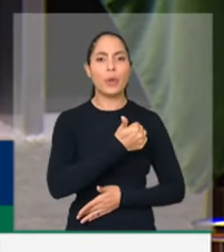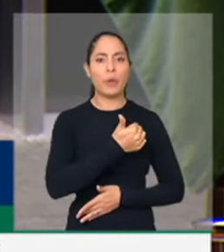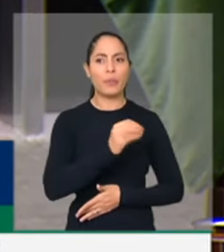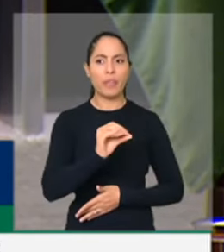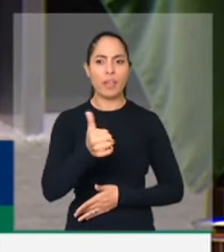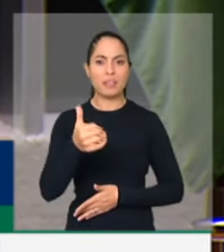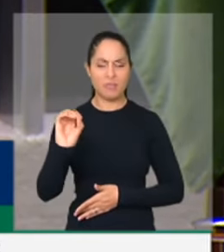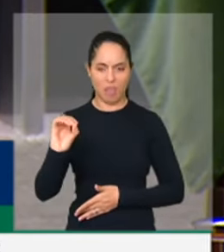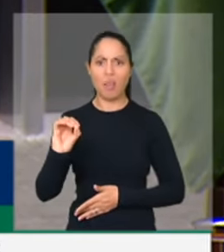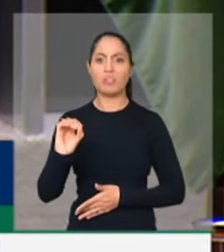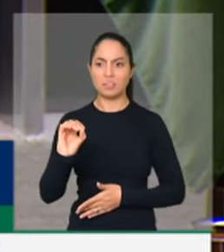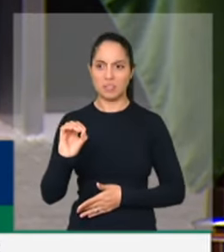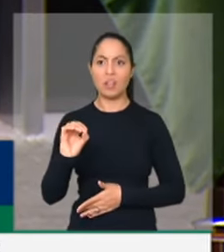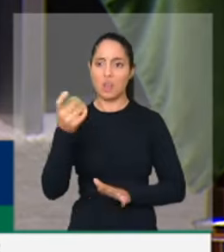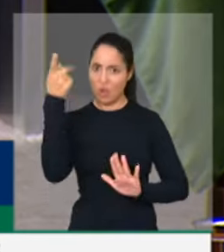LUIZINHO AQUI.... POSSIBILITA